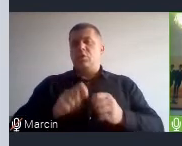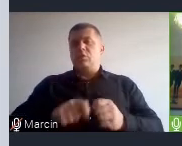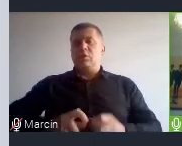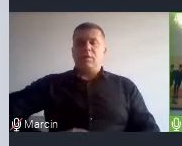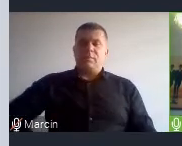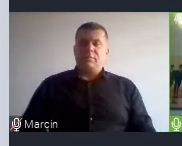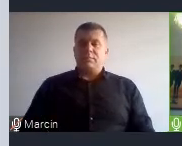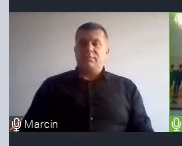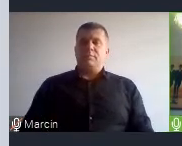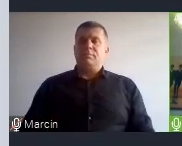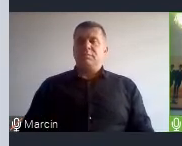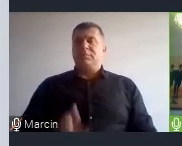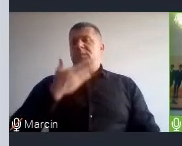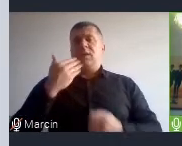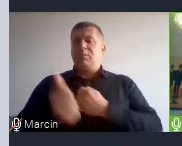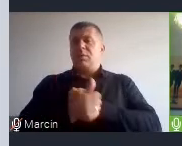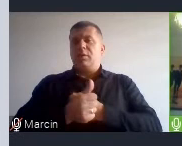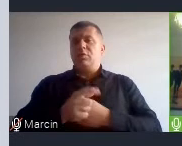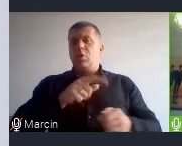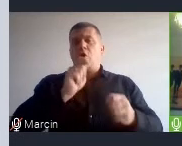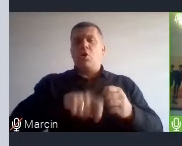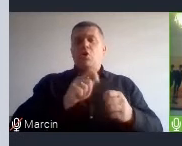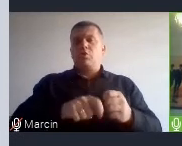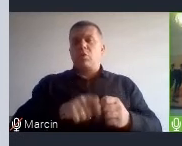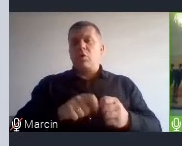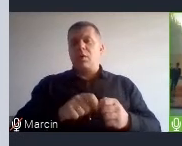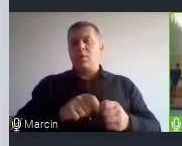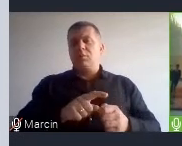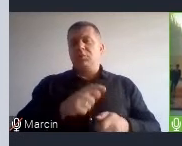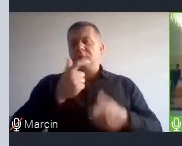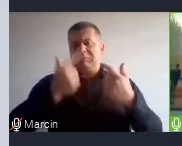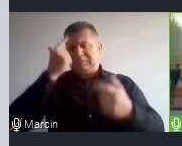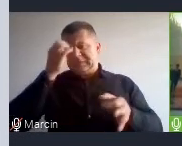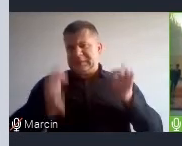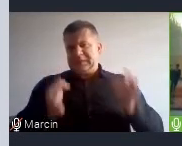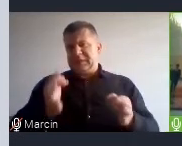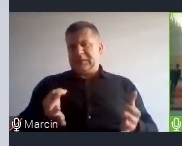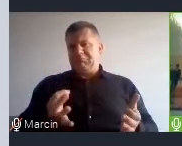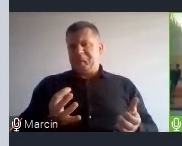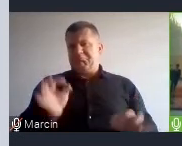które nie spowodowałyby, że kontroler zastanawia się chociażby nad korektą finansową,